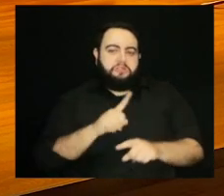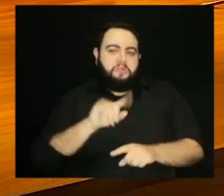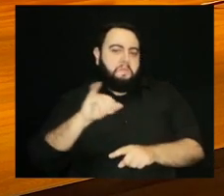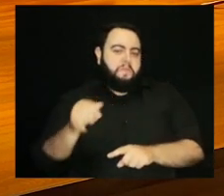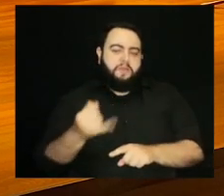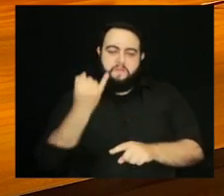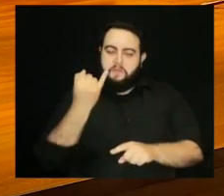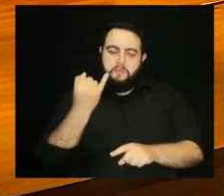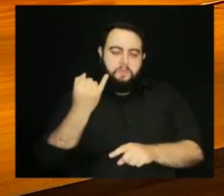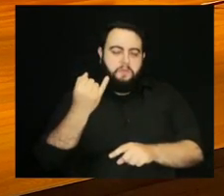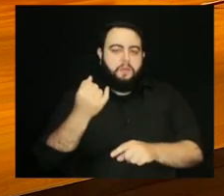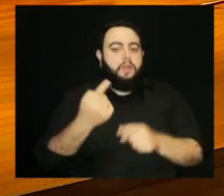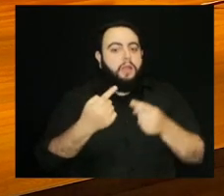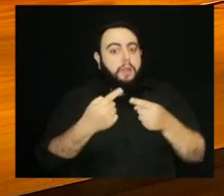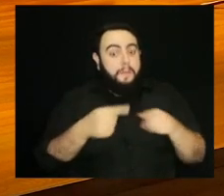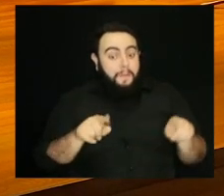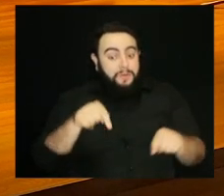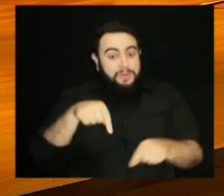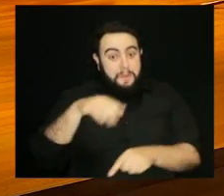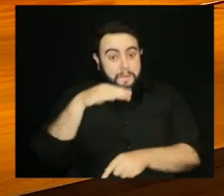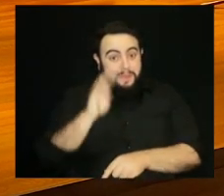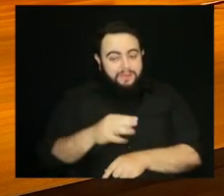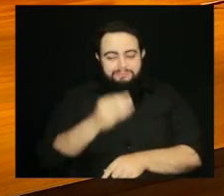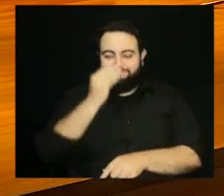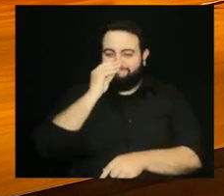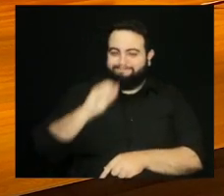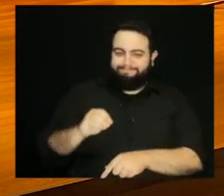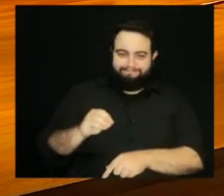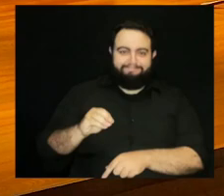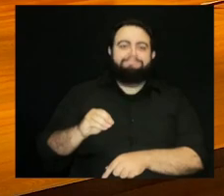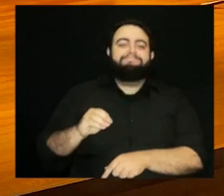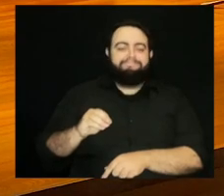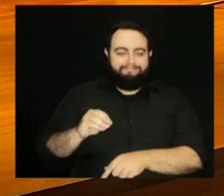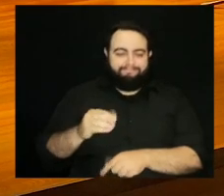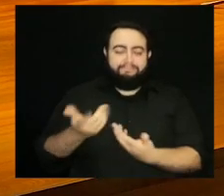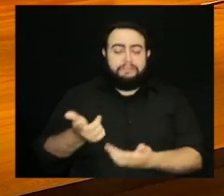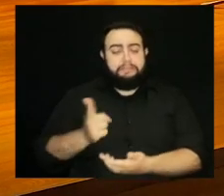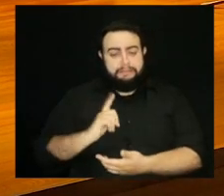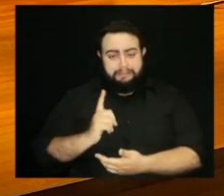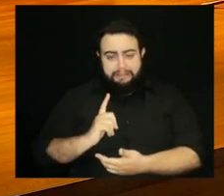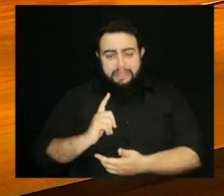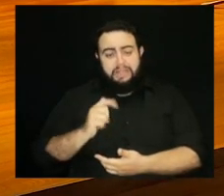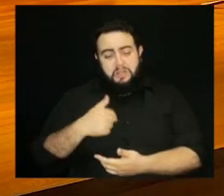brasileira ignorou isso, não usou toda essa riqueza melódica e assim, eu conheci 10 músicas do